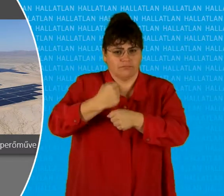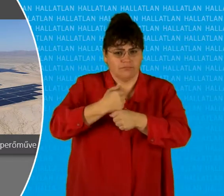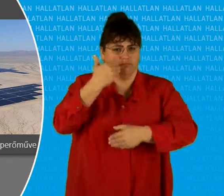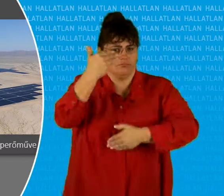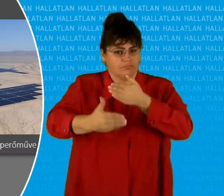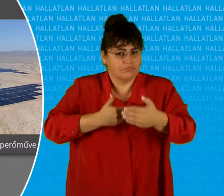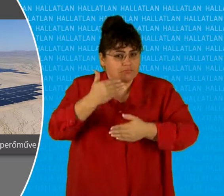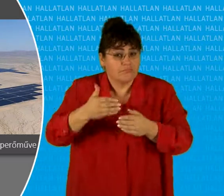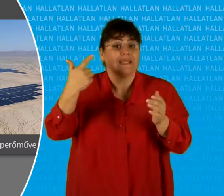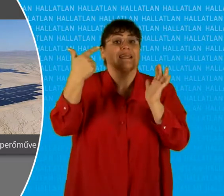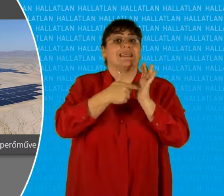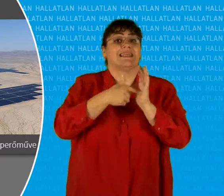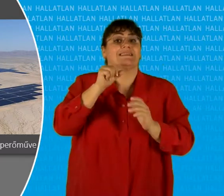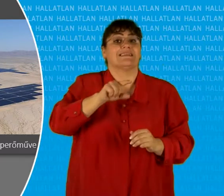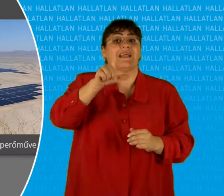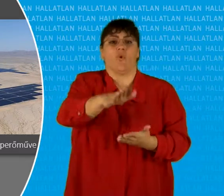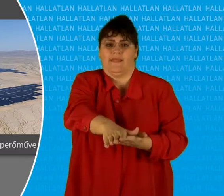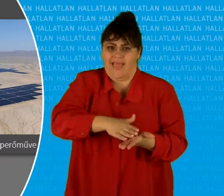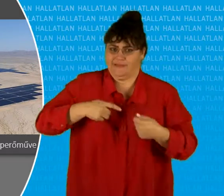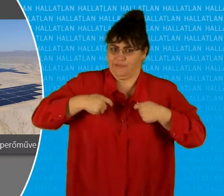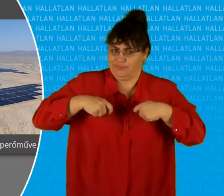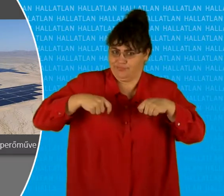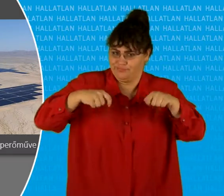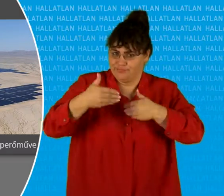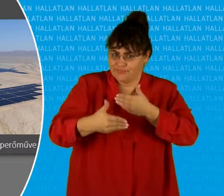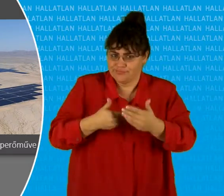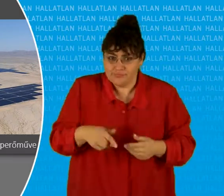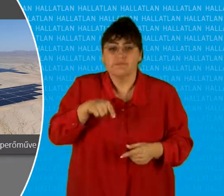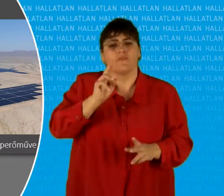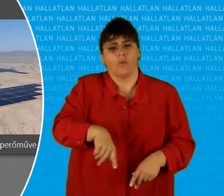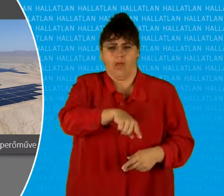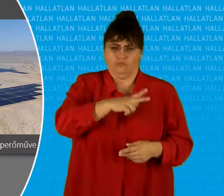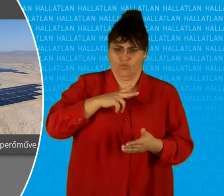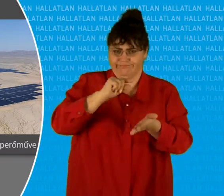az építési munkálatai pedig 2012-ben indultak.